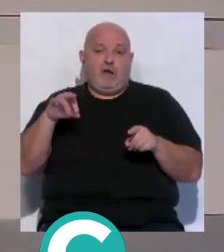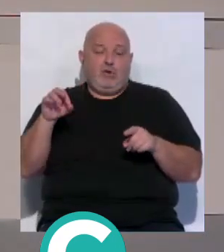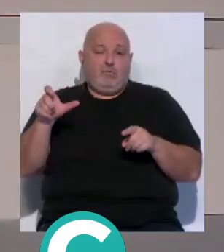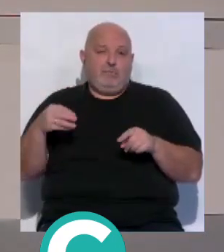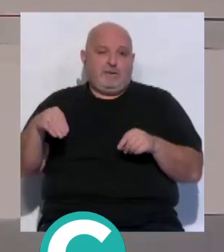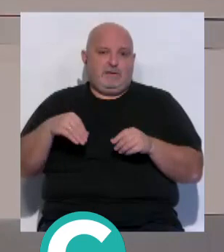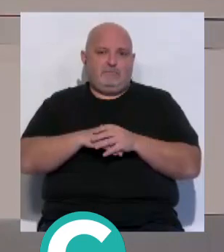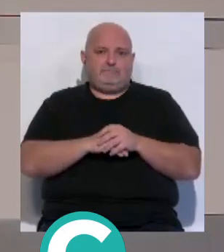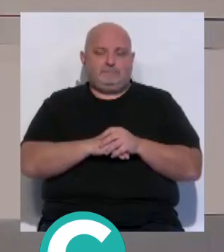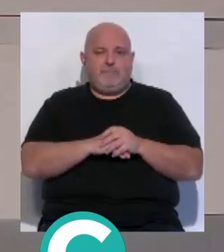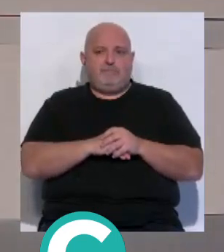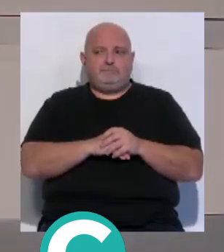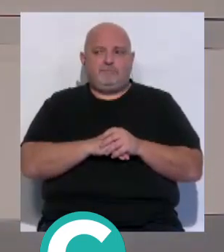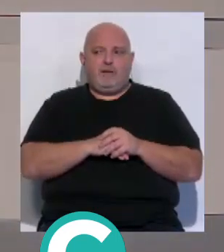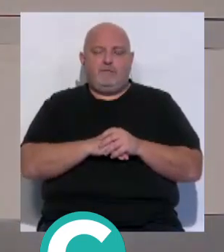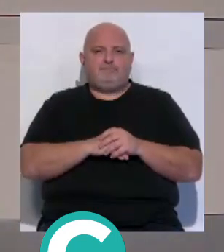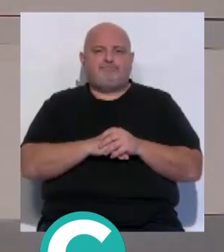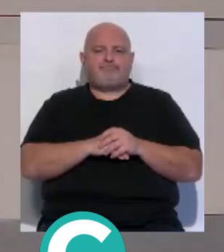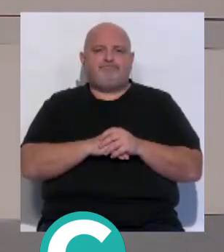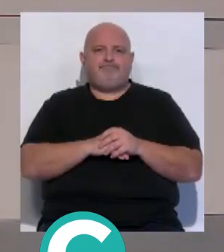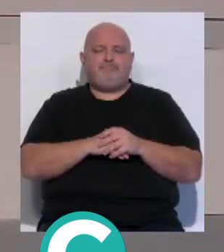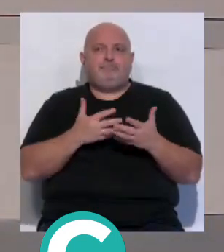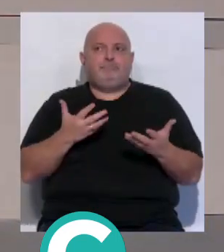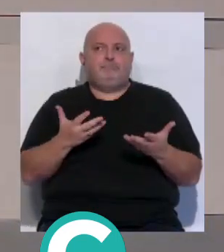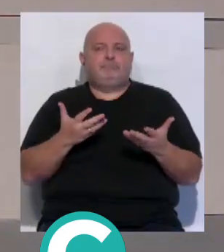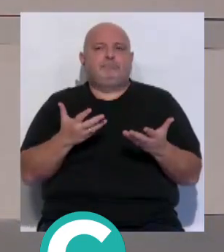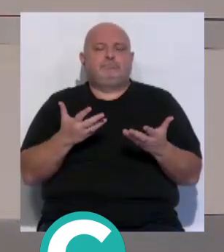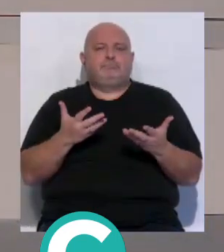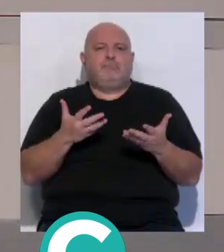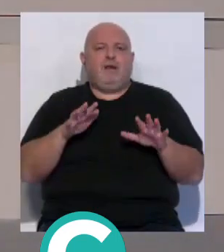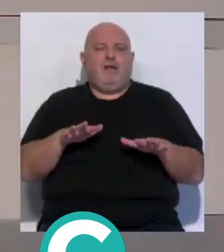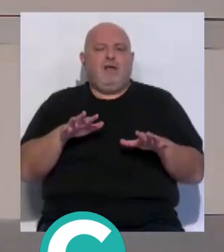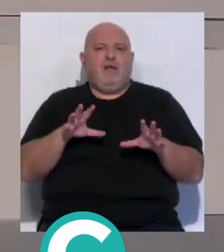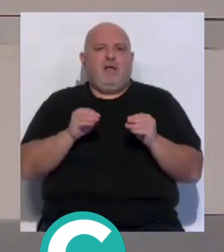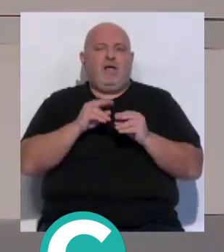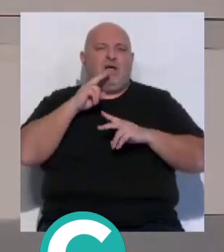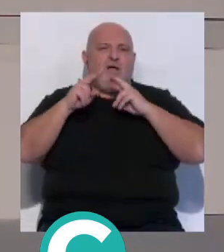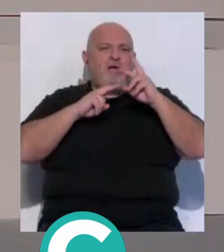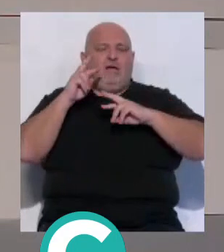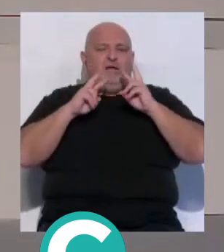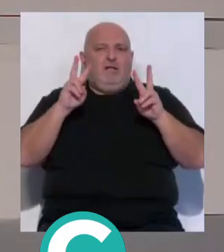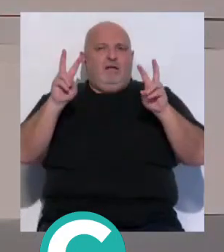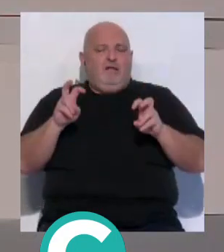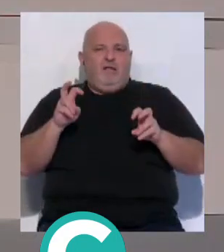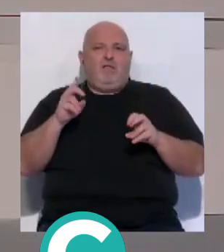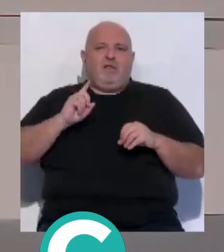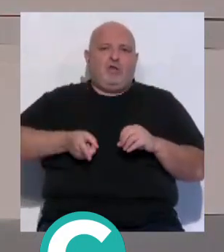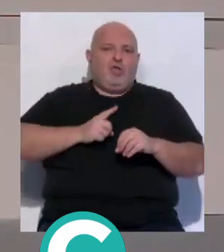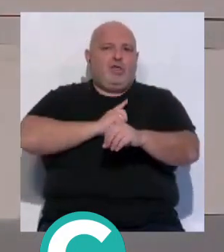presidente O sea que los que están ahora hablando mucho de que hay un director deportivo que fue el